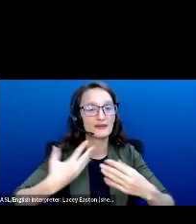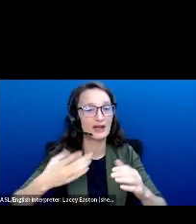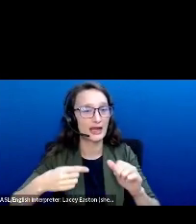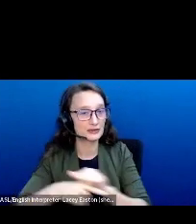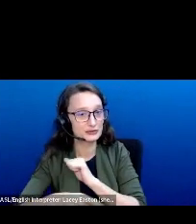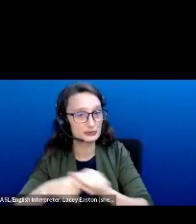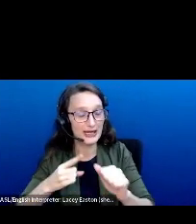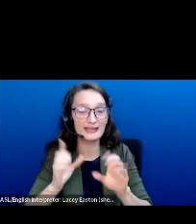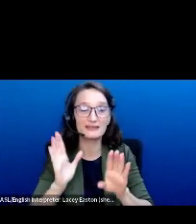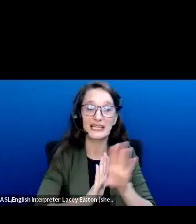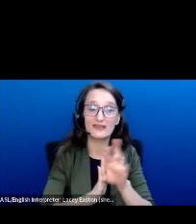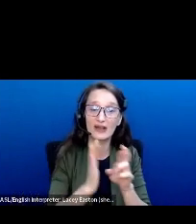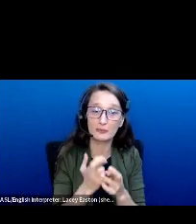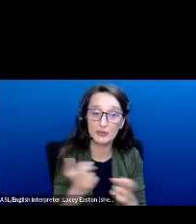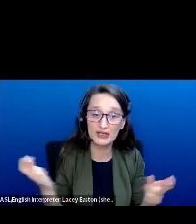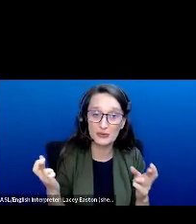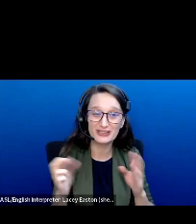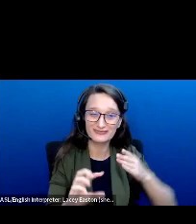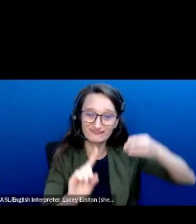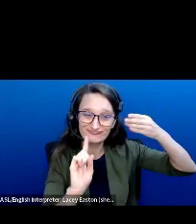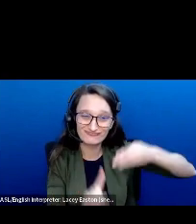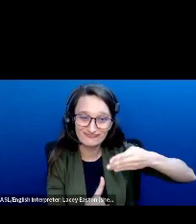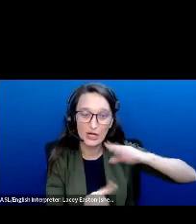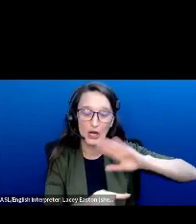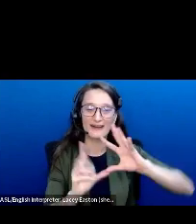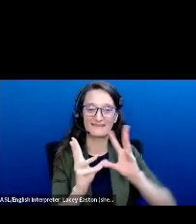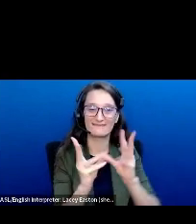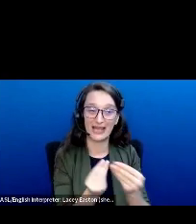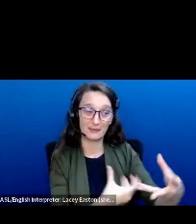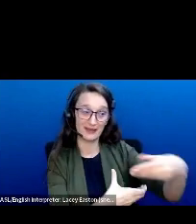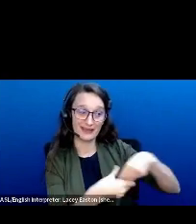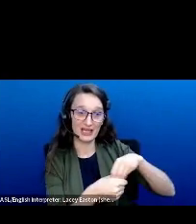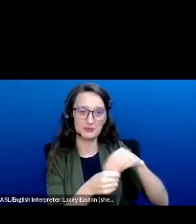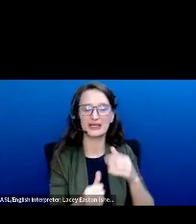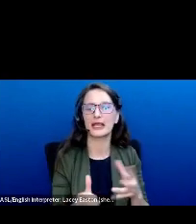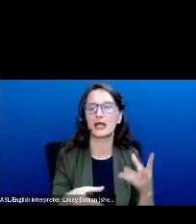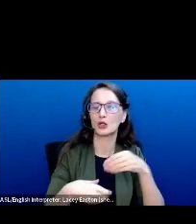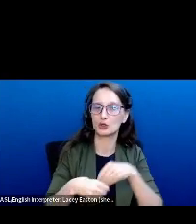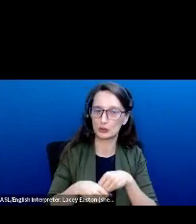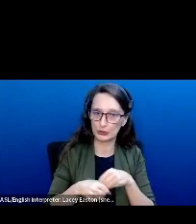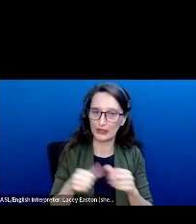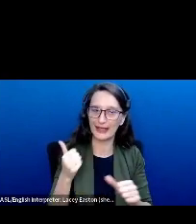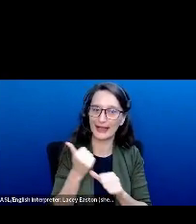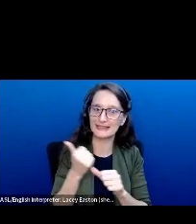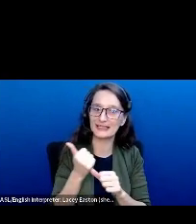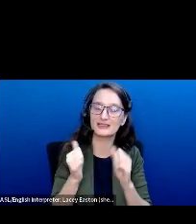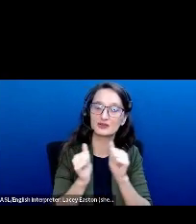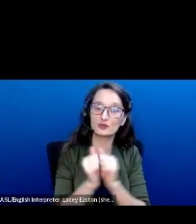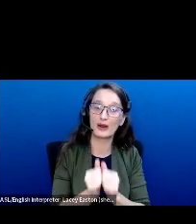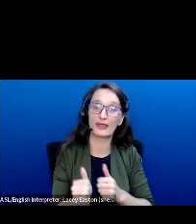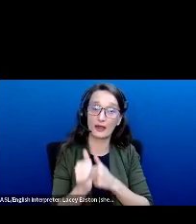lo relacionado con la participación familiar, incluida la asistencia con el cumplimiento mejora el monitoreo y